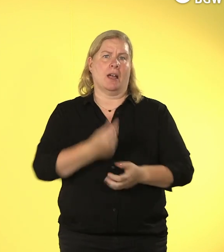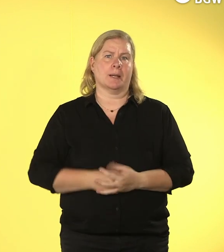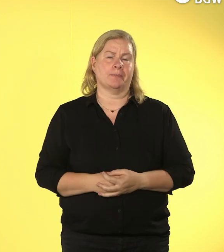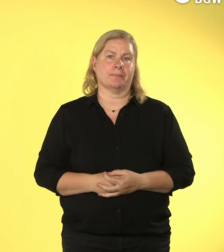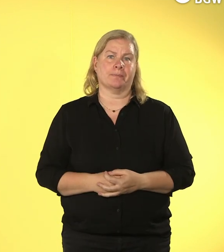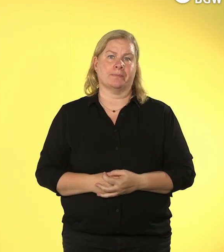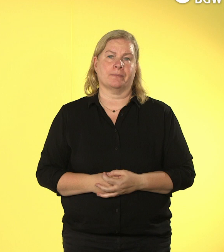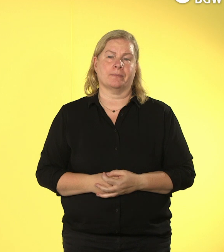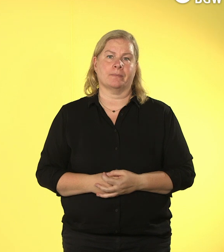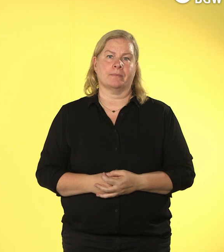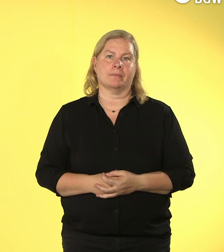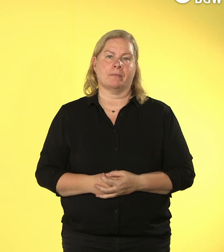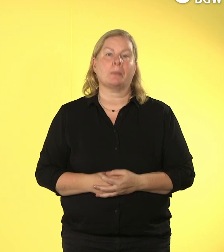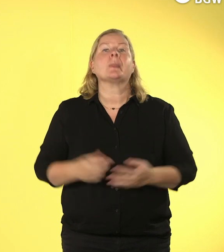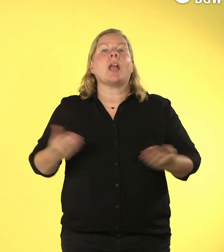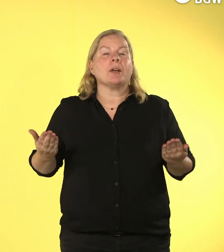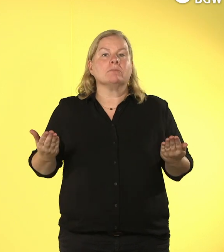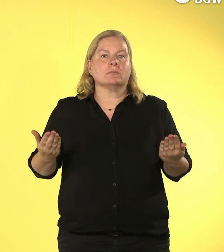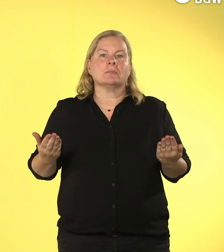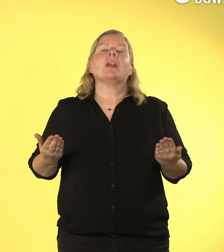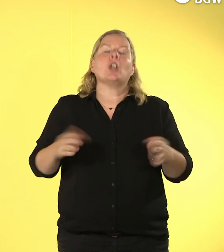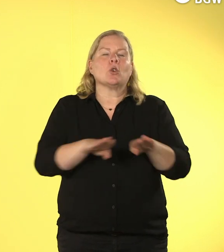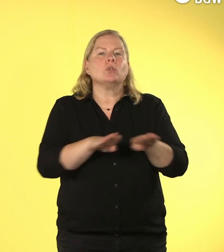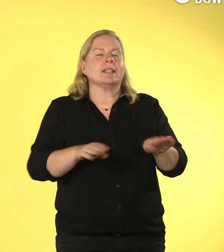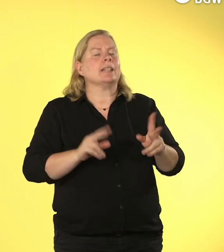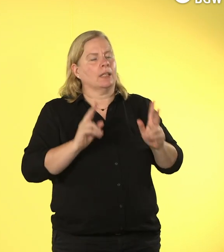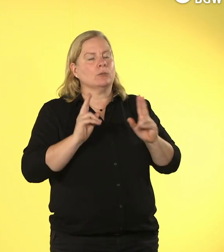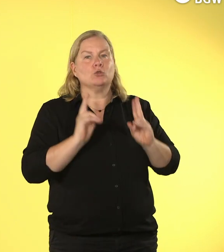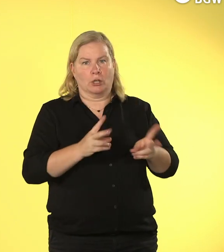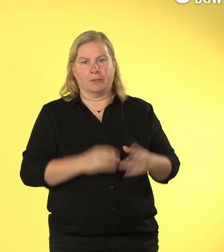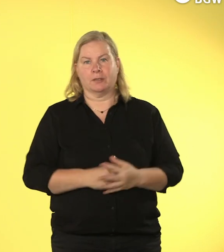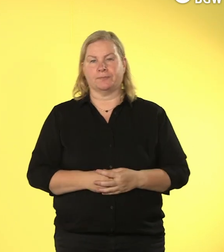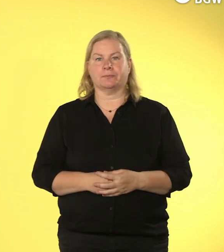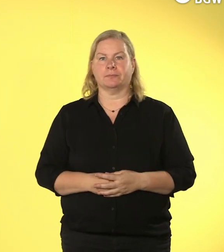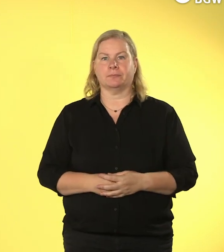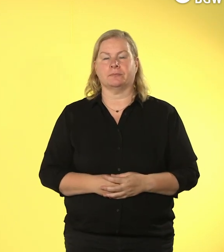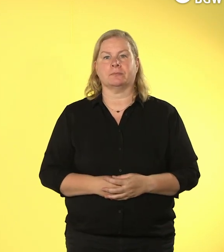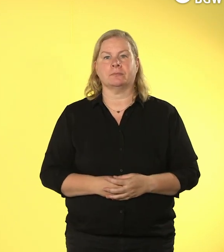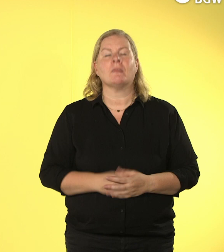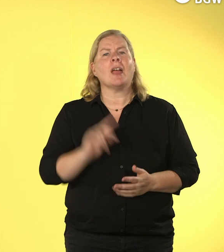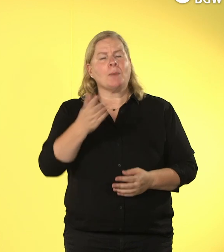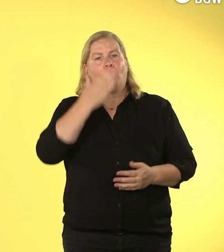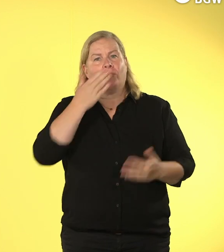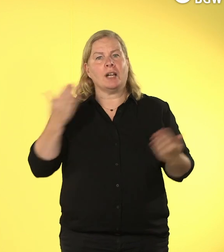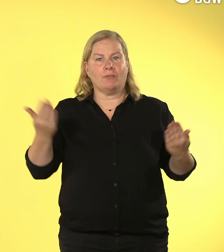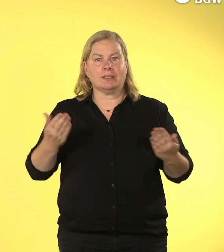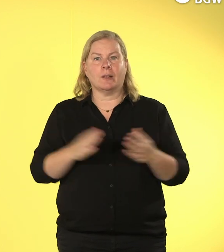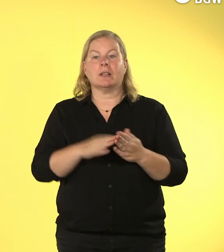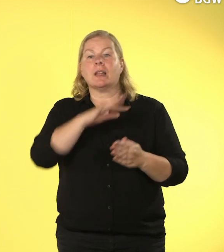Aber im Prinzip ist es richtig. Was mir auffällt, Martina, wir haben sehr viele Teilnehmerinnen.